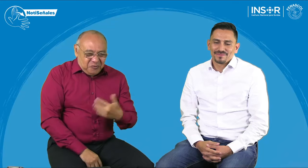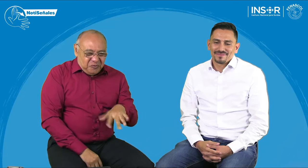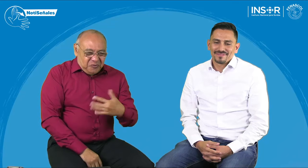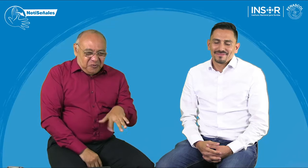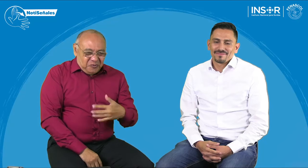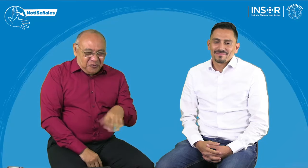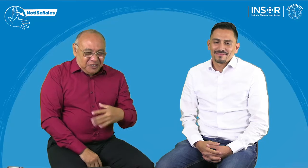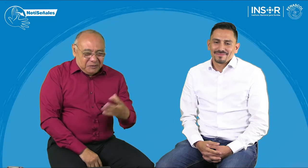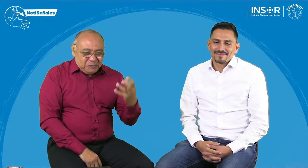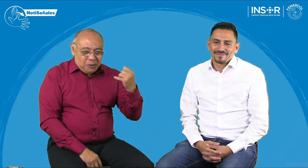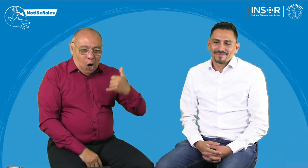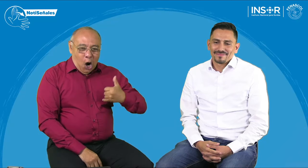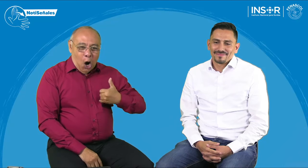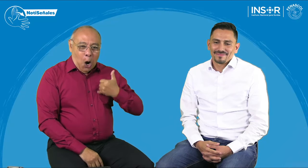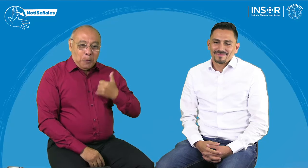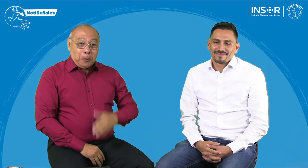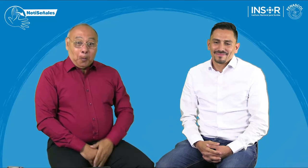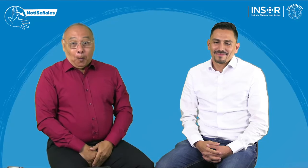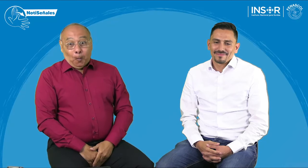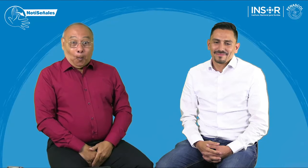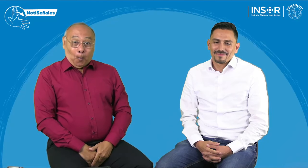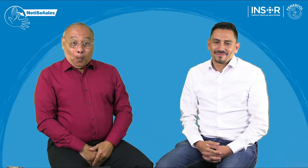mil dos, dos mil dos,